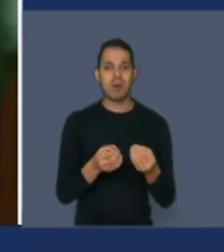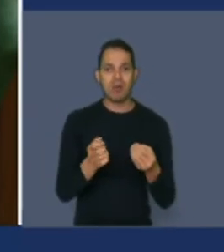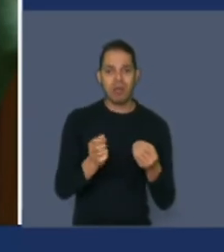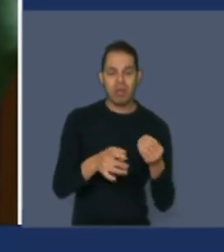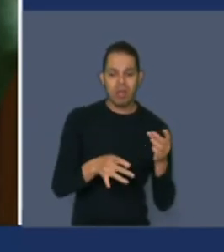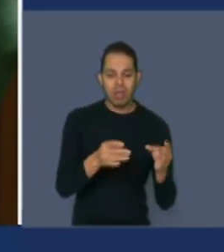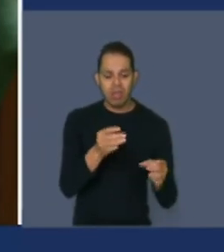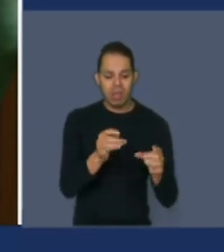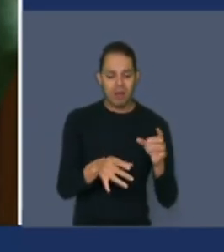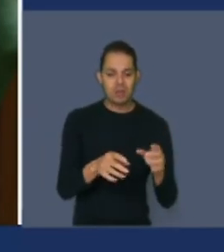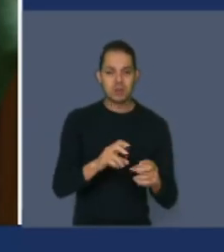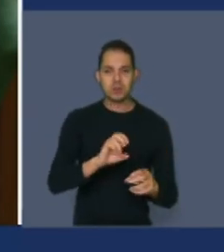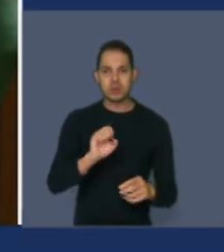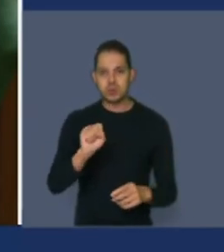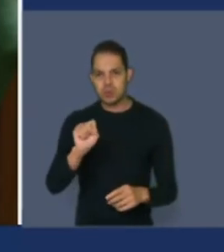VIVER DE MIGALHAS DO SUL E